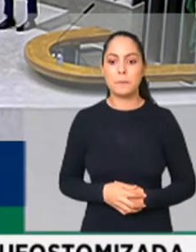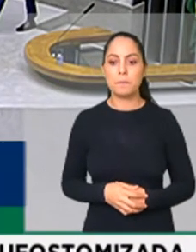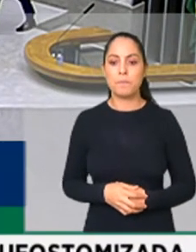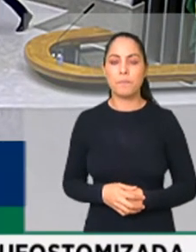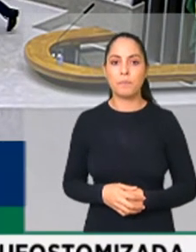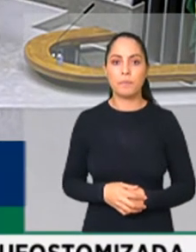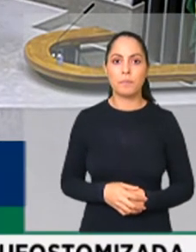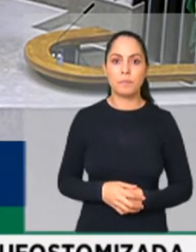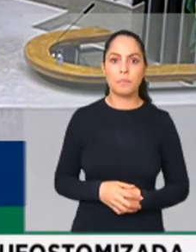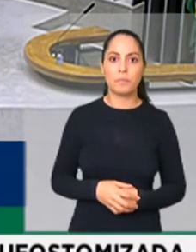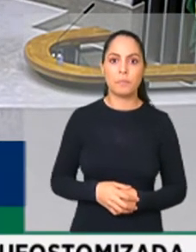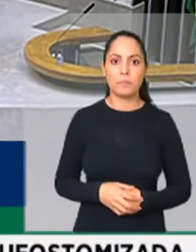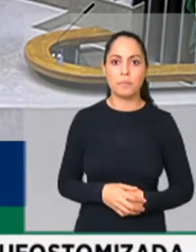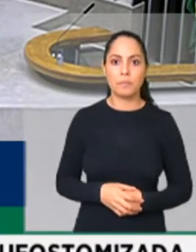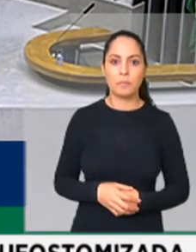DO PROS DO CEARÁ. A ESCOLHA